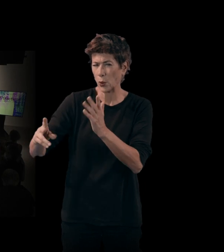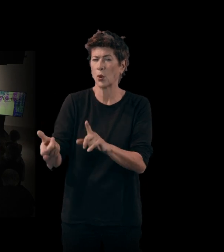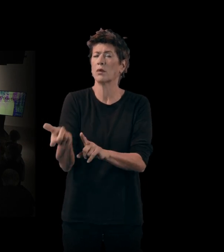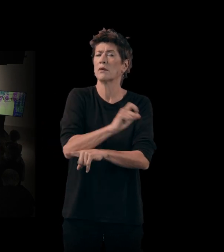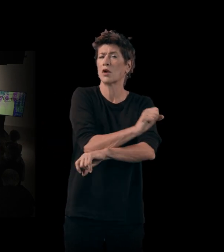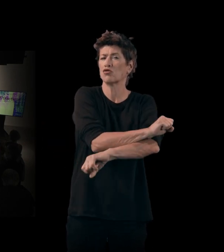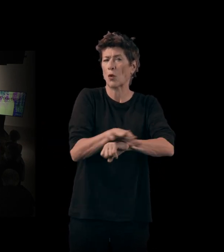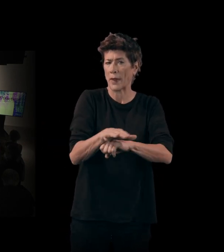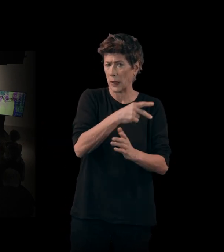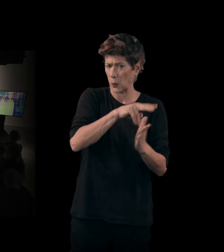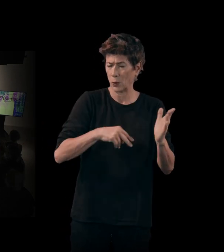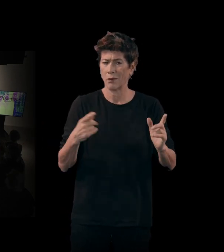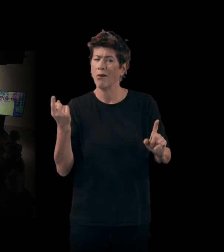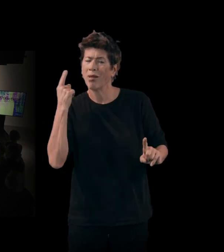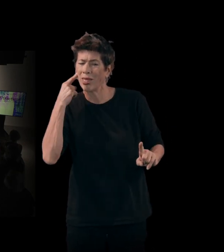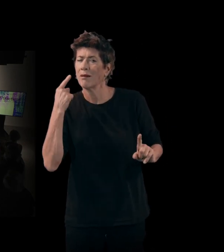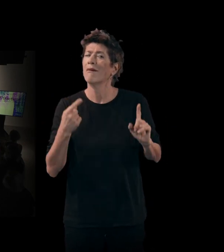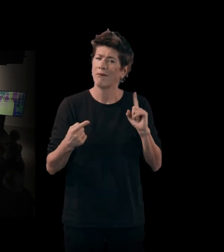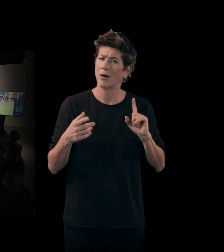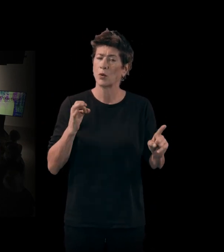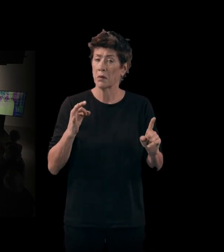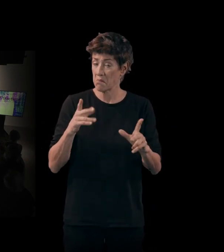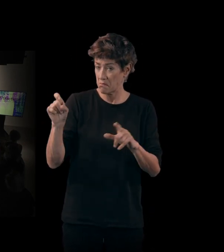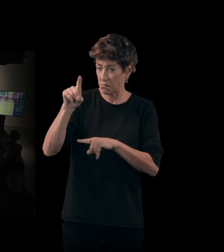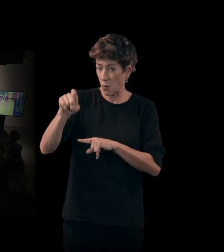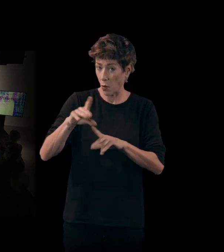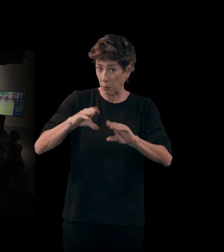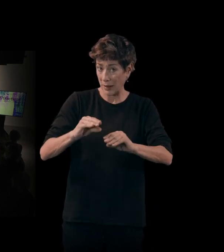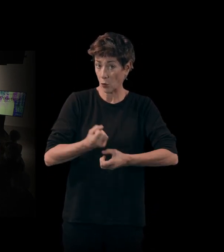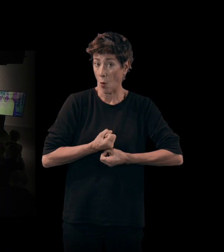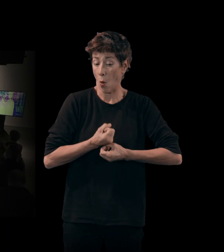intervieweur a lu, et je me demandais la place de l’oral dans ce texte.